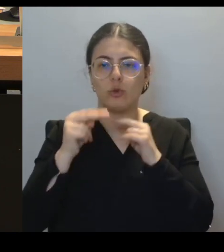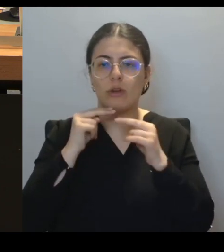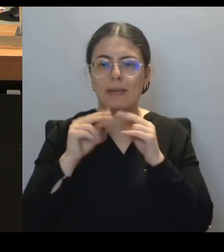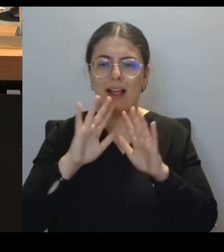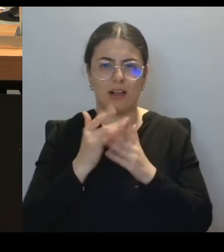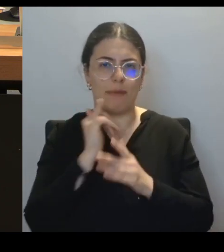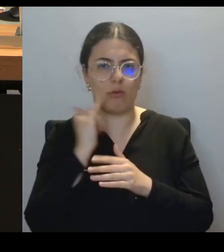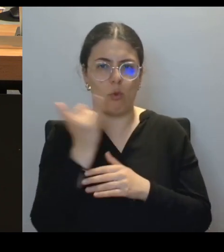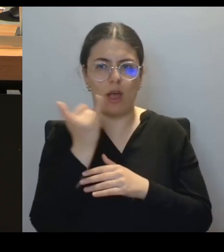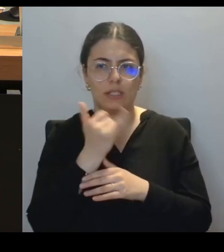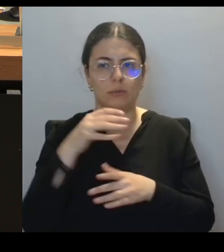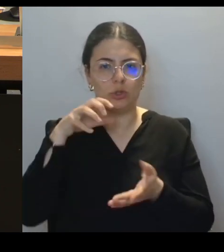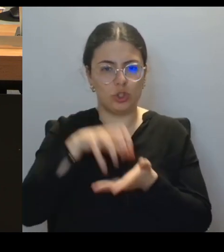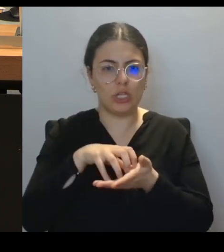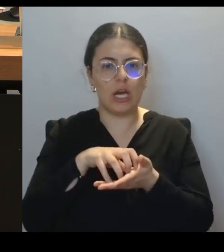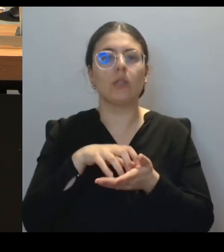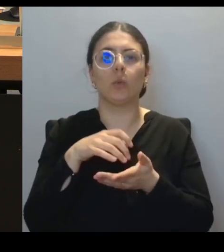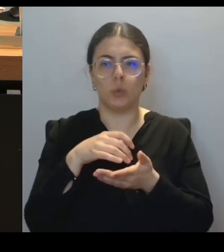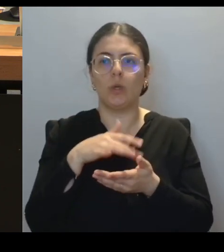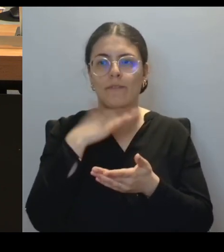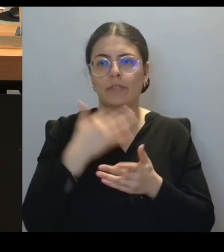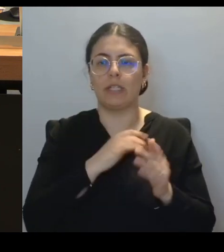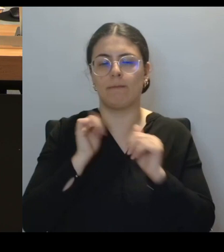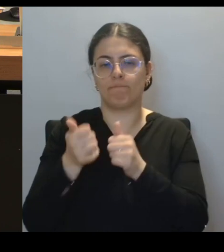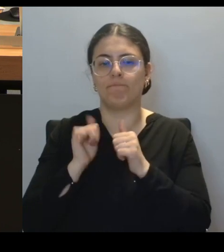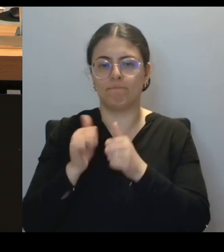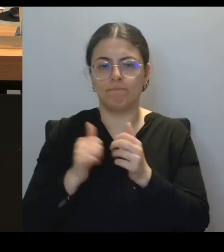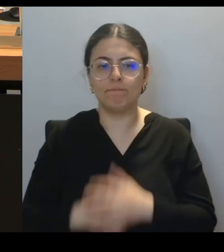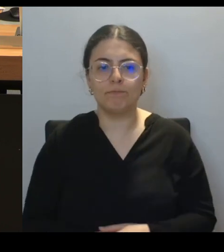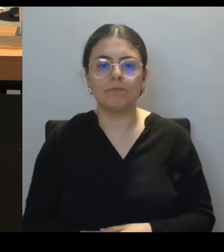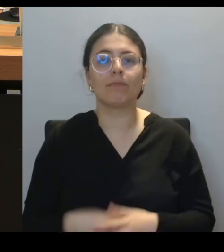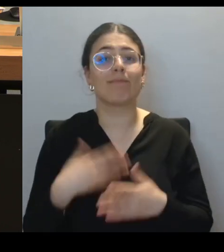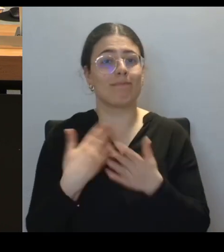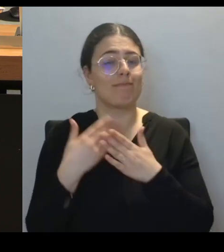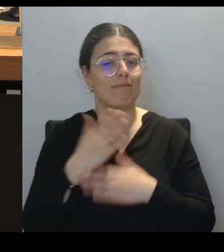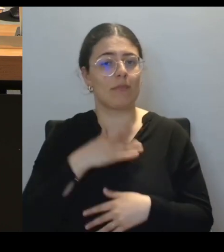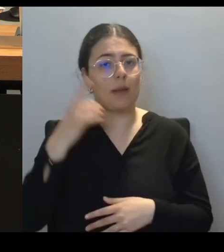Deswegen sind wir der Auffassung, dass der Kreativ wirtschaftsbericht ausgebaut werden soll.